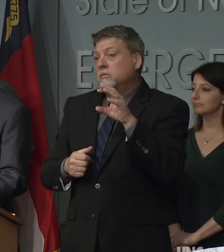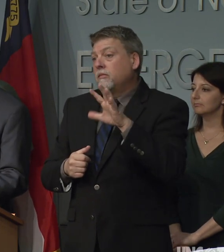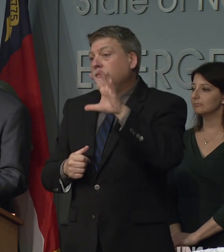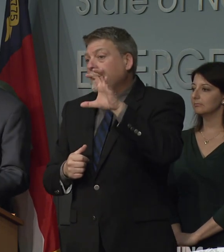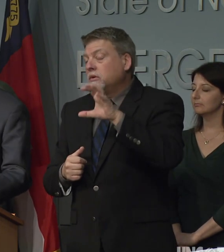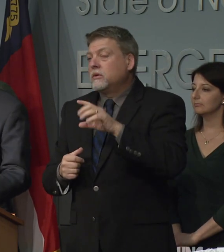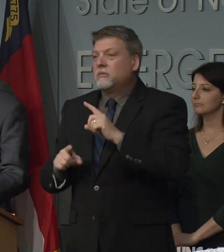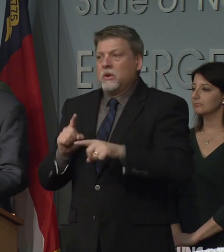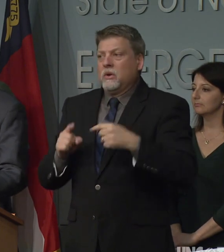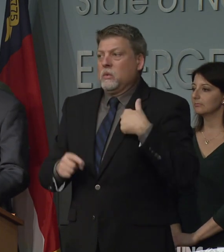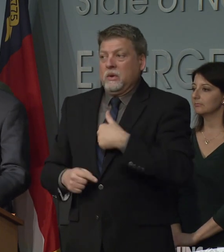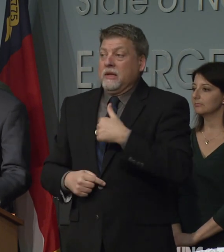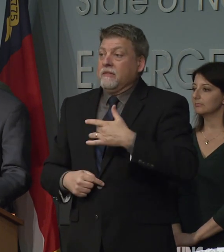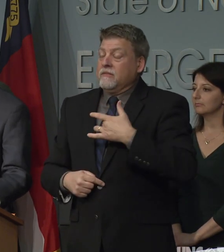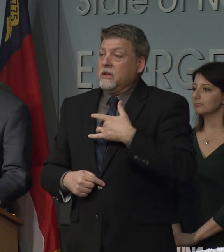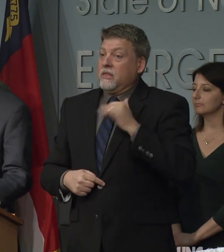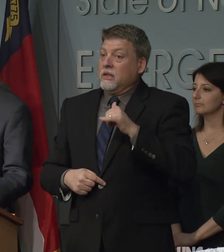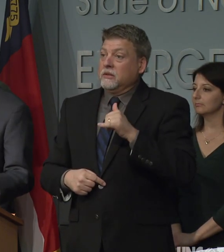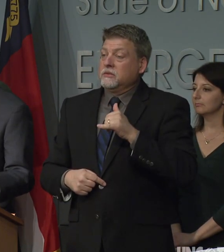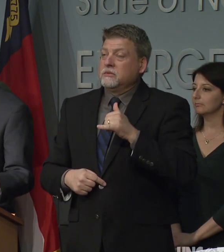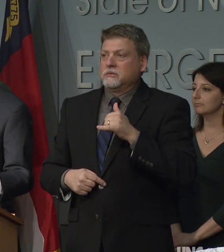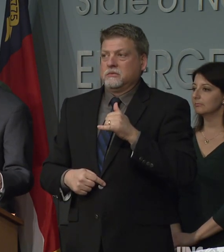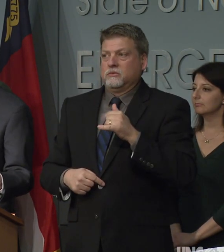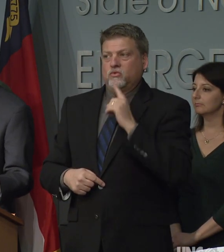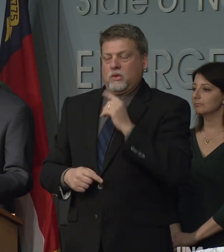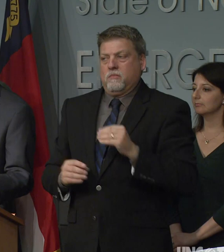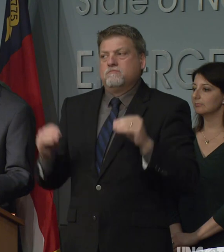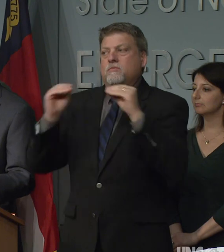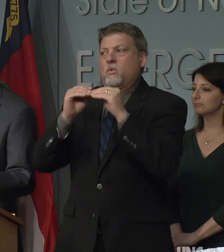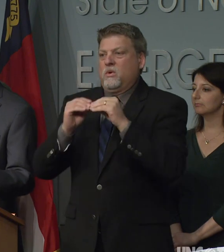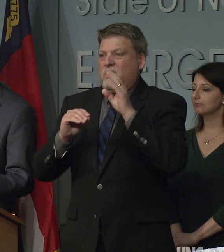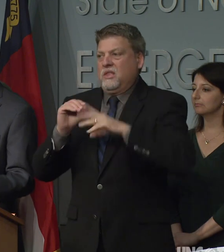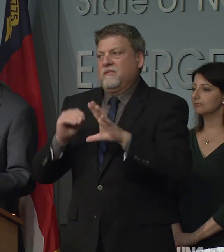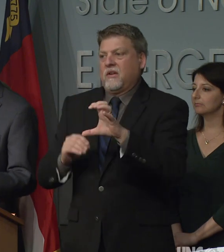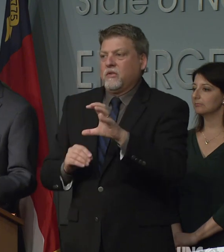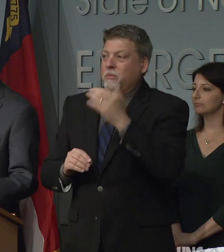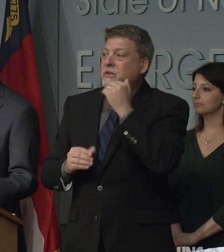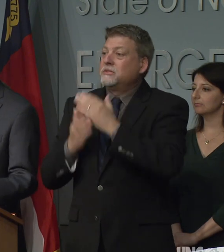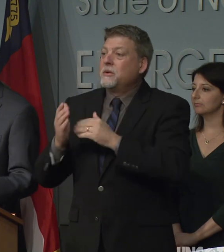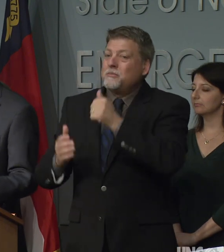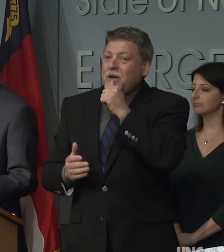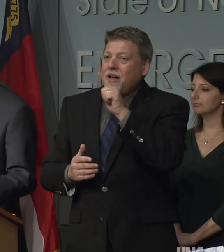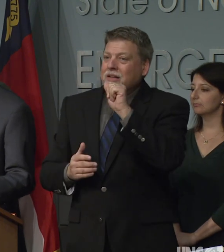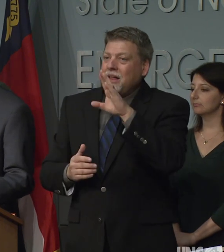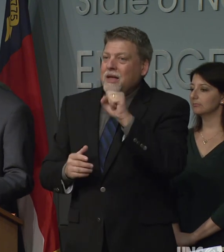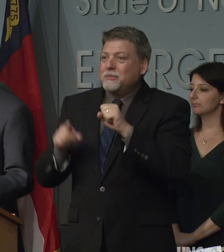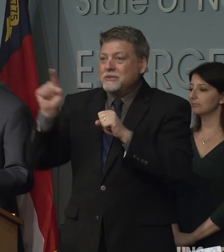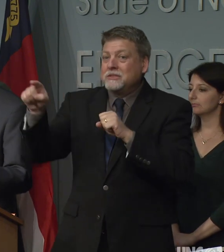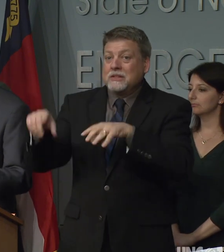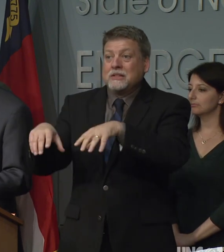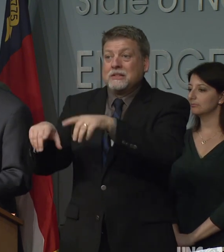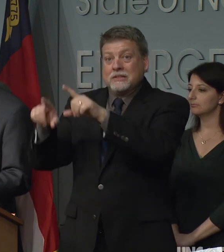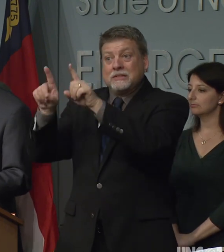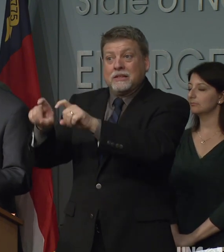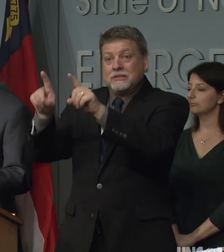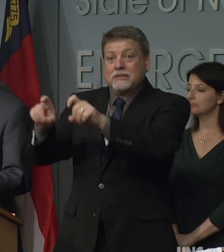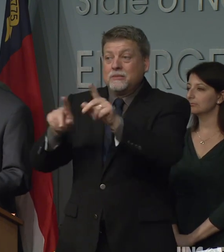Y las cifras que le dio la doctora Cao en que hemos que son mayores, porque hay laboratorios que están